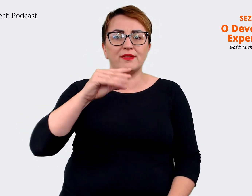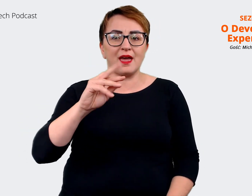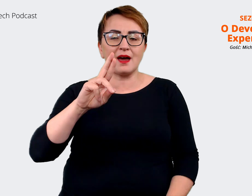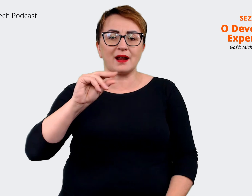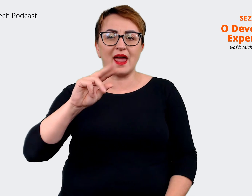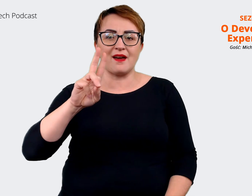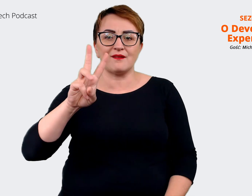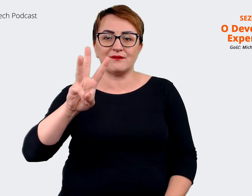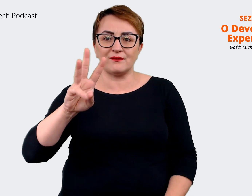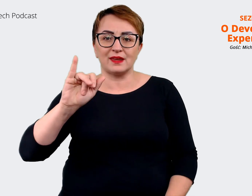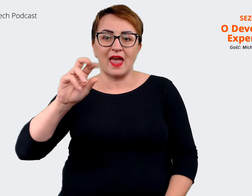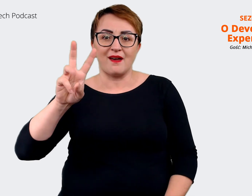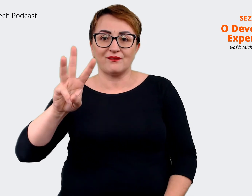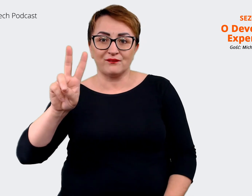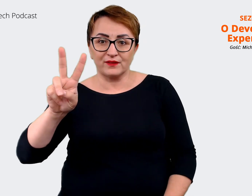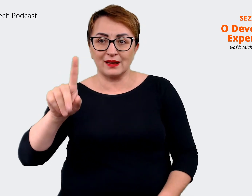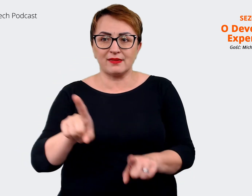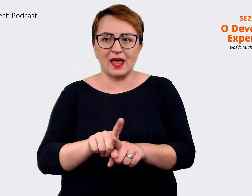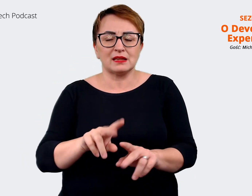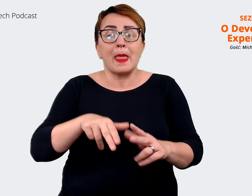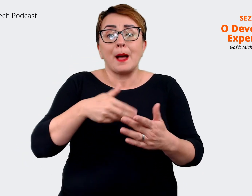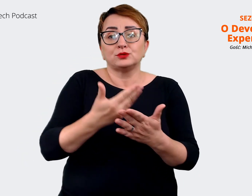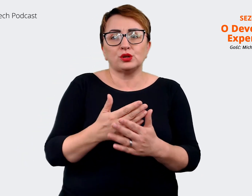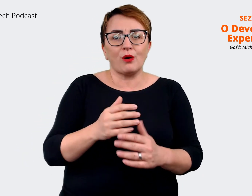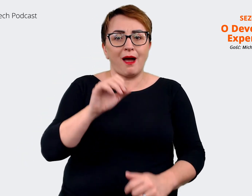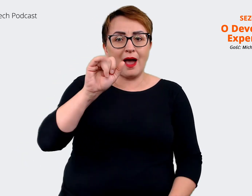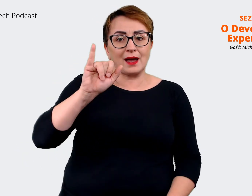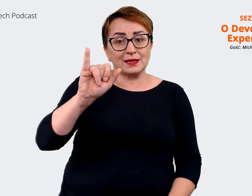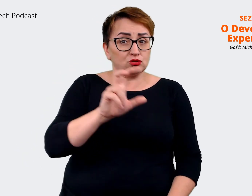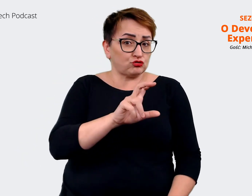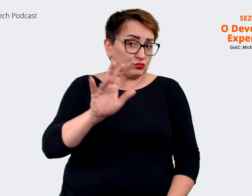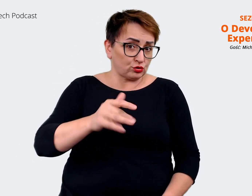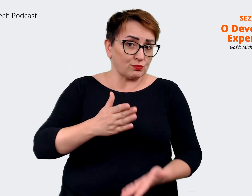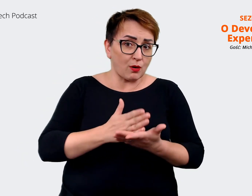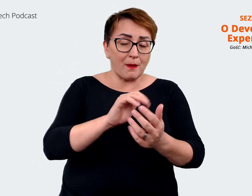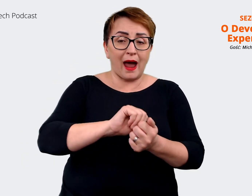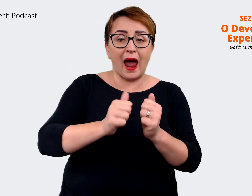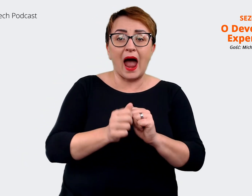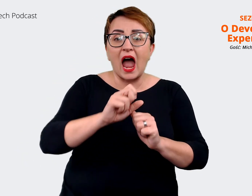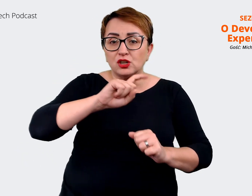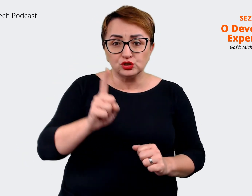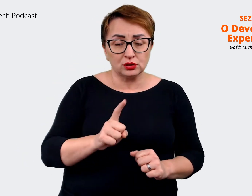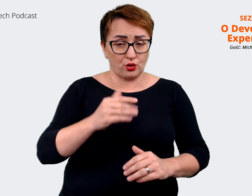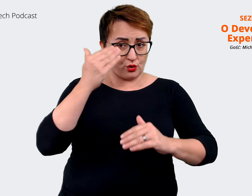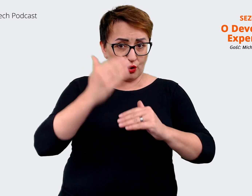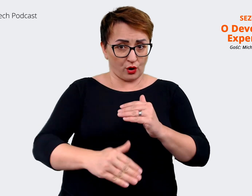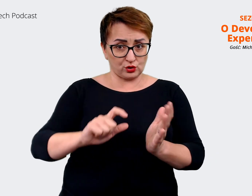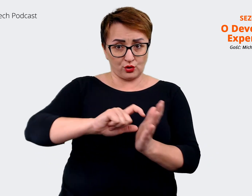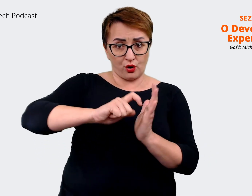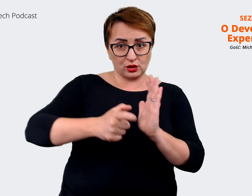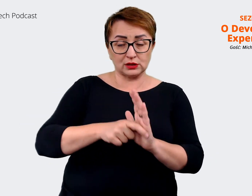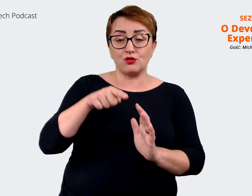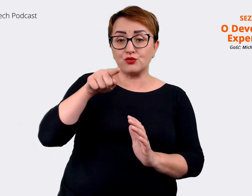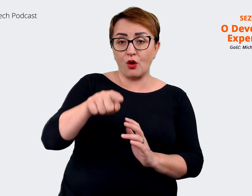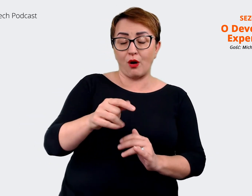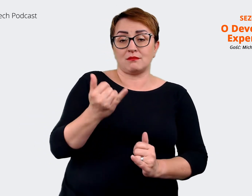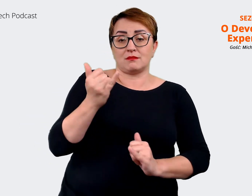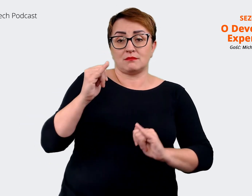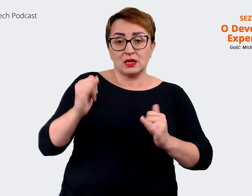np. AI pomóc. Aż po ten końcowy klocek, czyli jak już chcemy tą zmianę opublikować na produkcji no